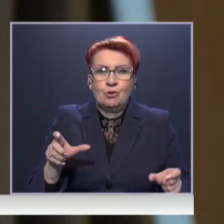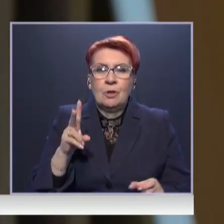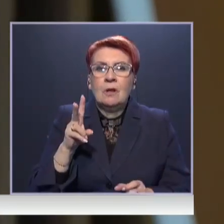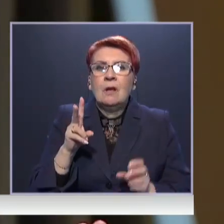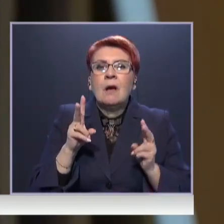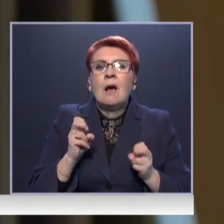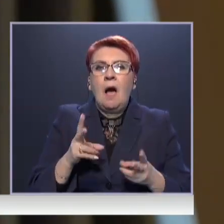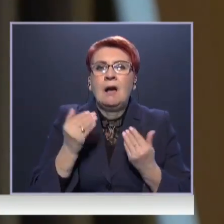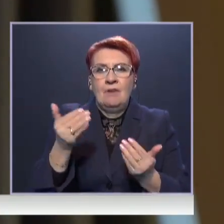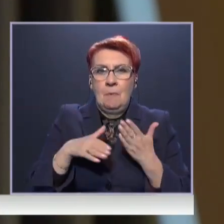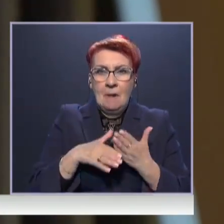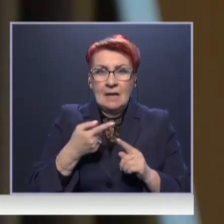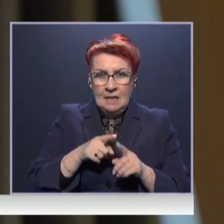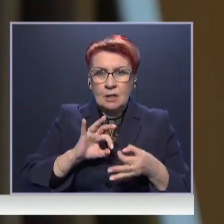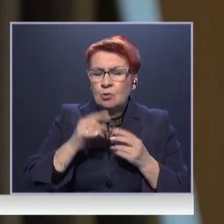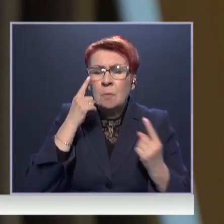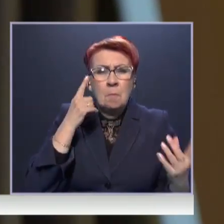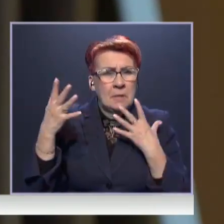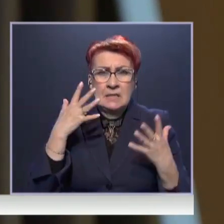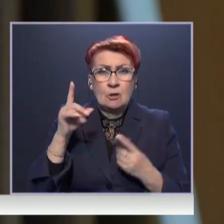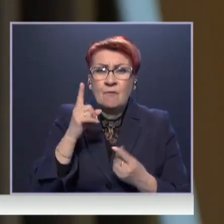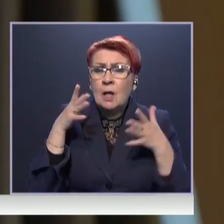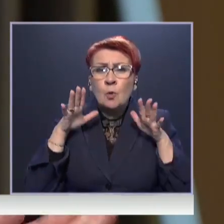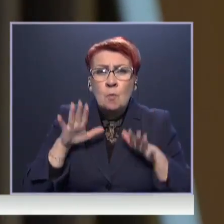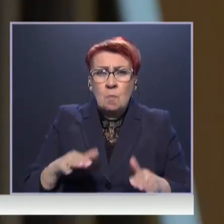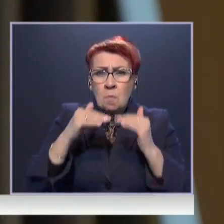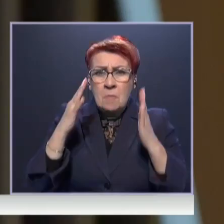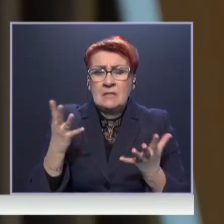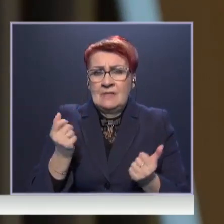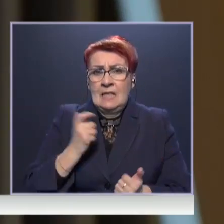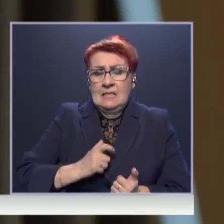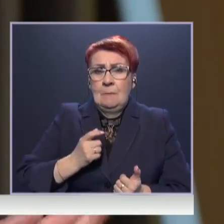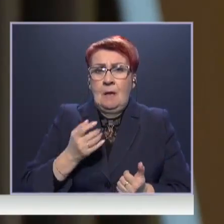это на самом деле очень сложно представить чтобы в одном месте взять на себя ответственность за такое